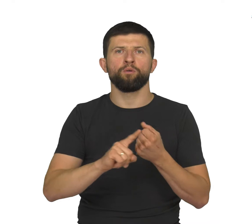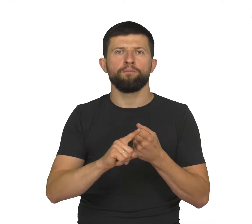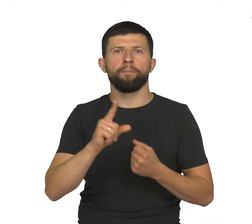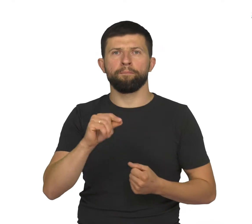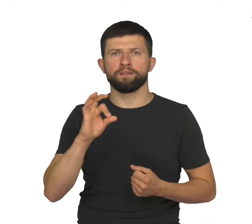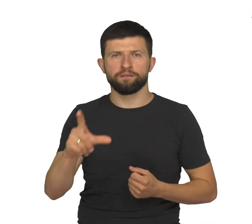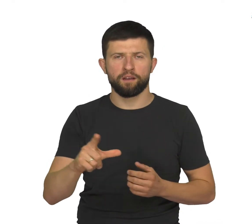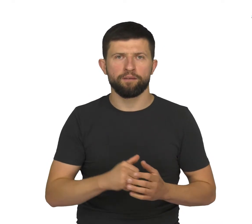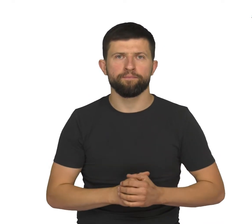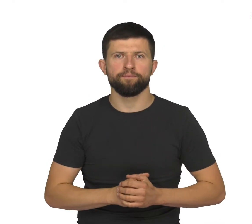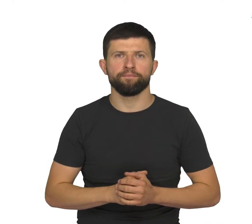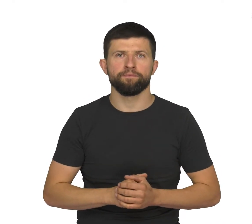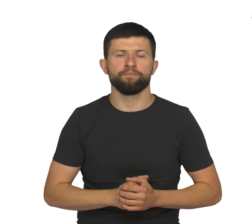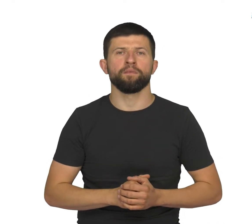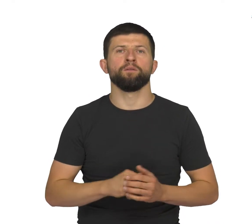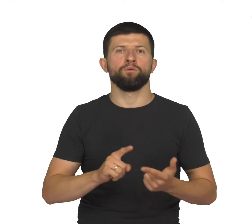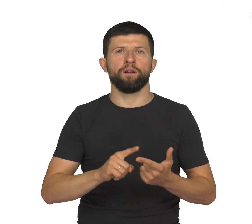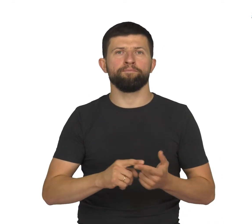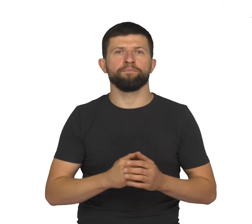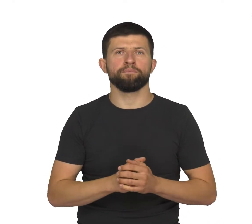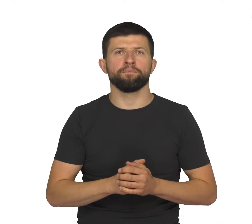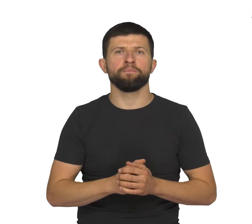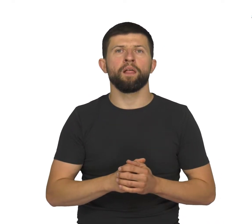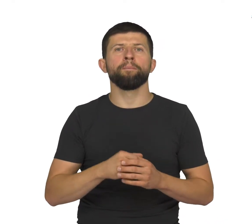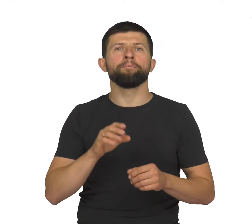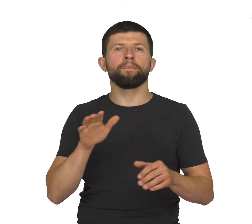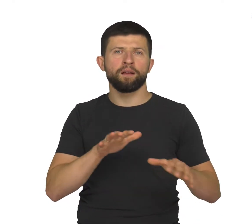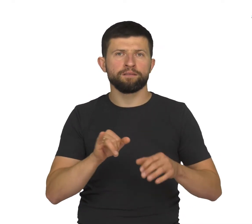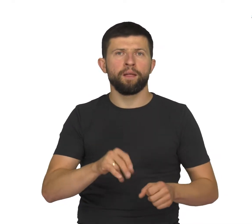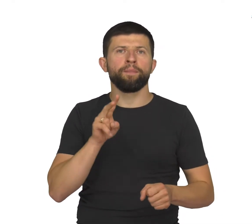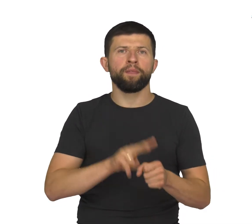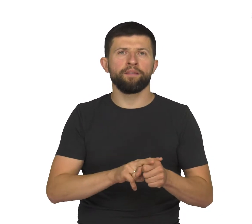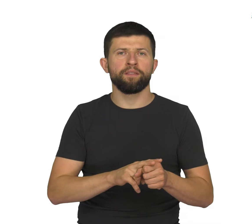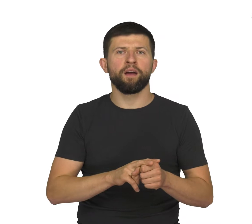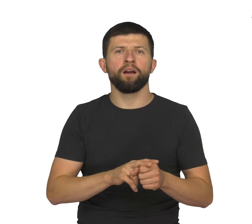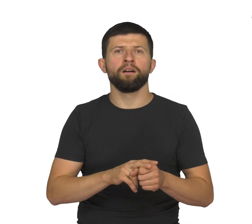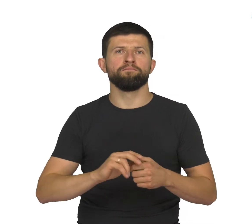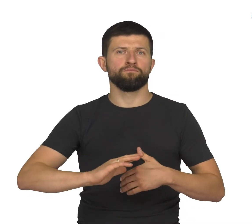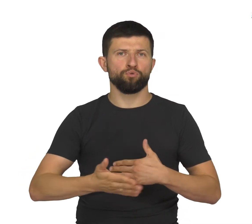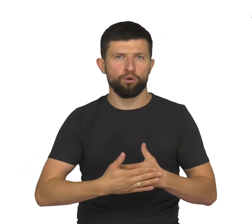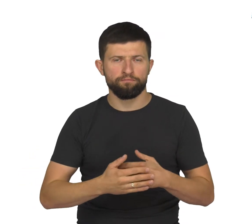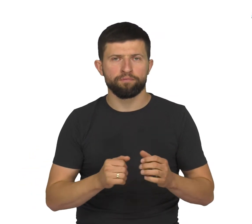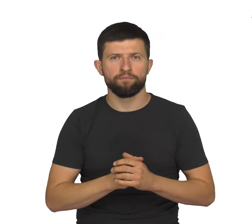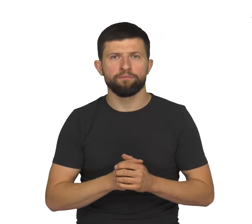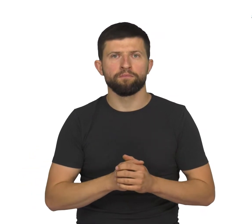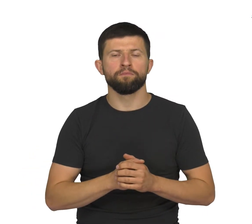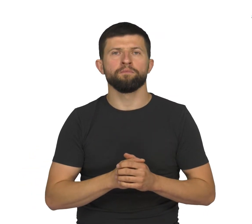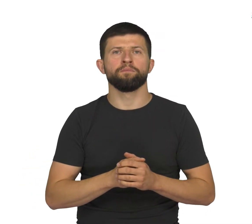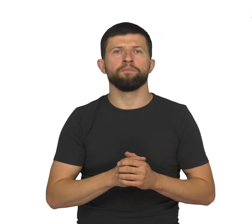imię i nazwisko współmałżonka możesz też podać na przykład numer PESEL współmałżonka;